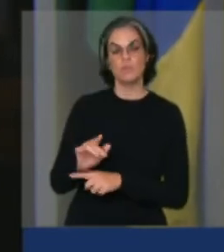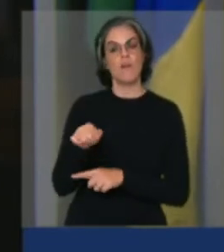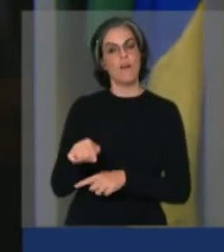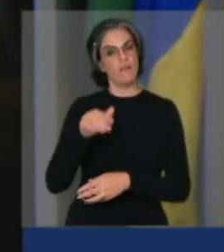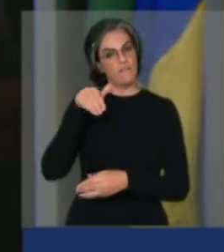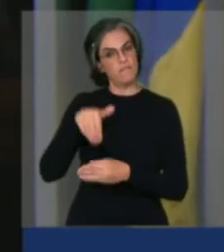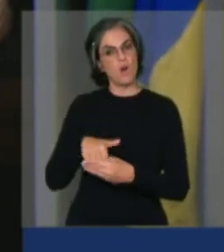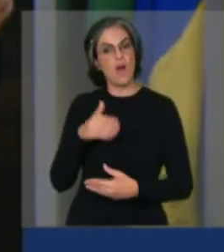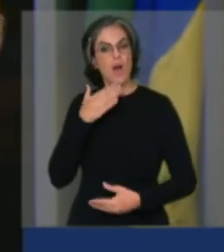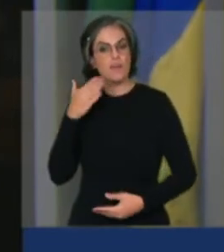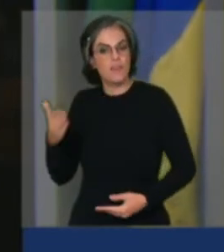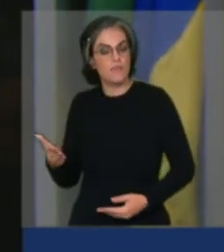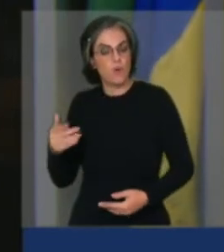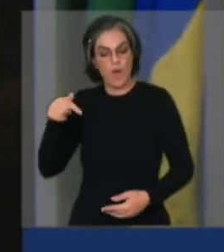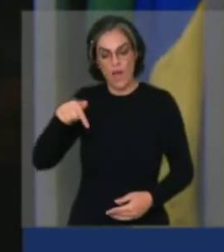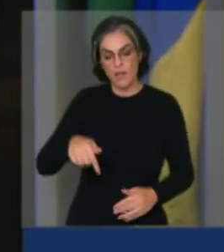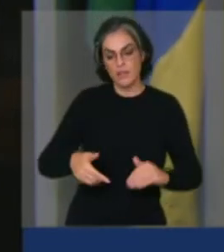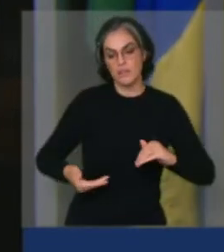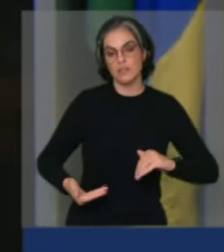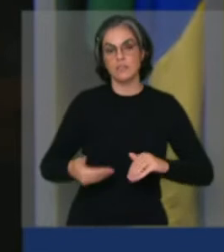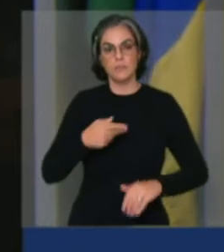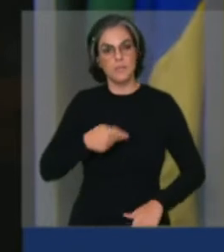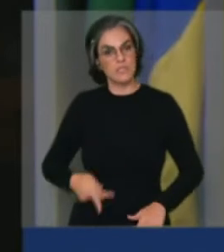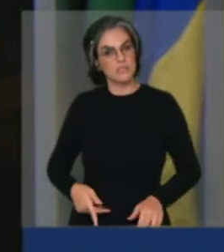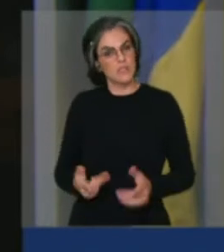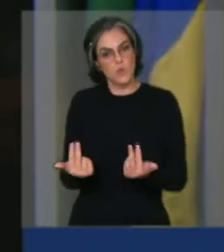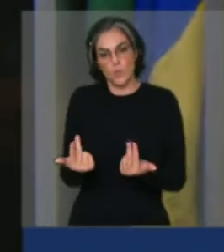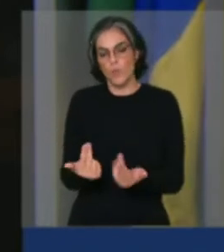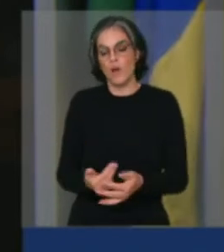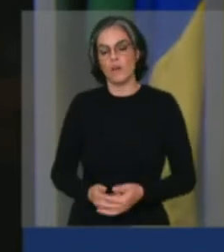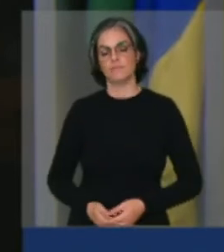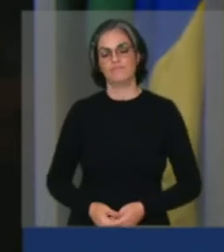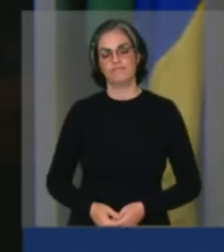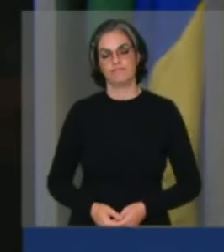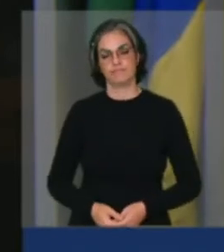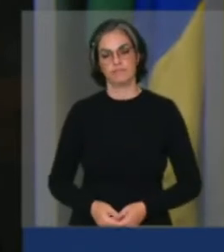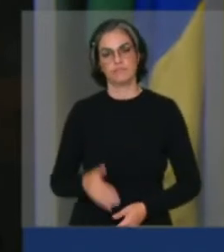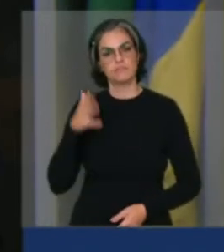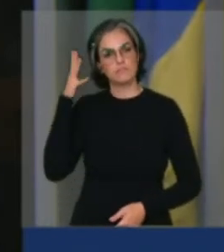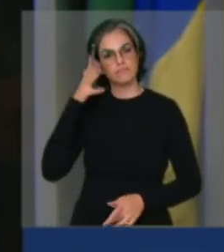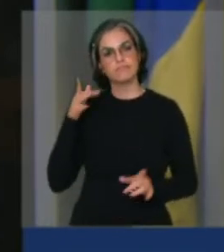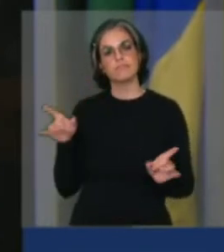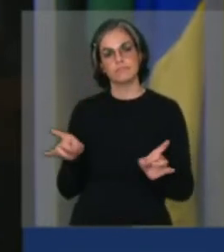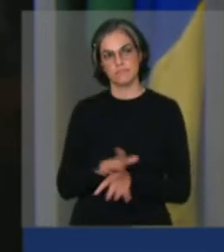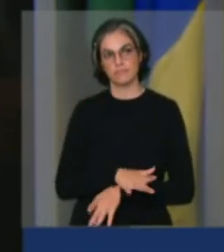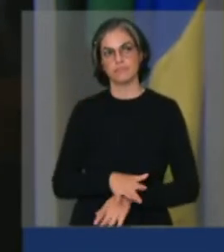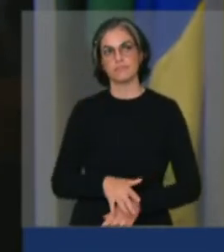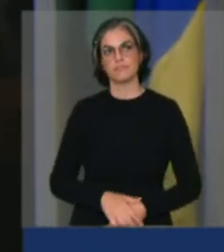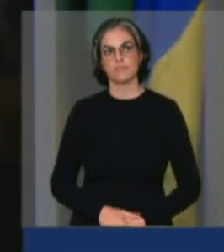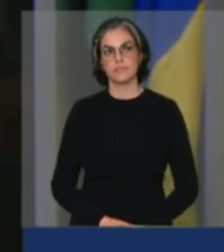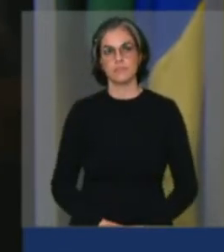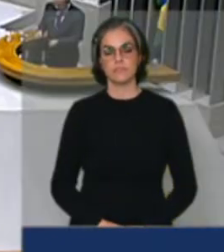PARA ELE, QUE QUE O REPRESENTA TANTO AQUI, NA CÂMARA, OU SENADO DA REPÚBLICA. MUITO OBRIGADO, QUE ESTE PRONUNCIAMENTO... -- [PRESIDENTE]: